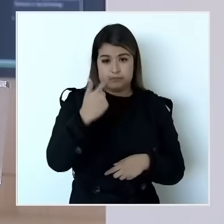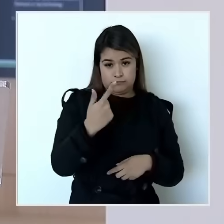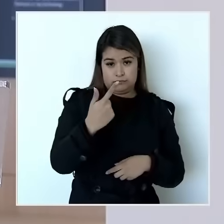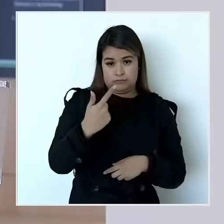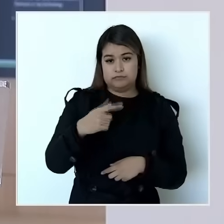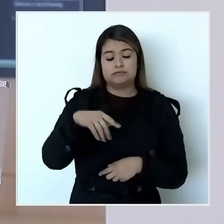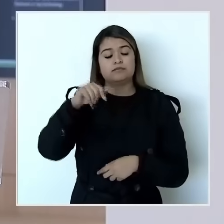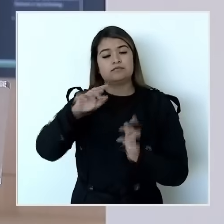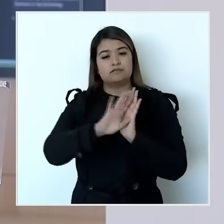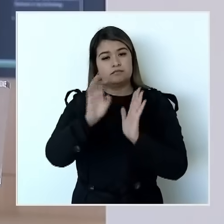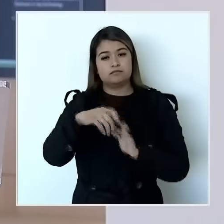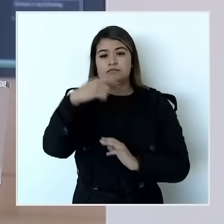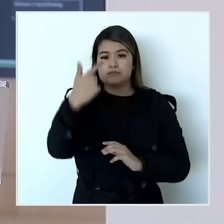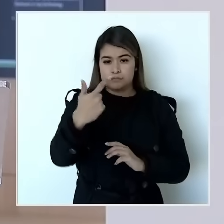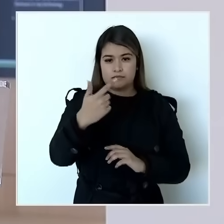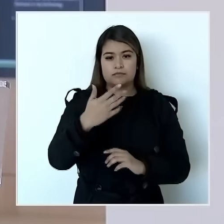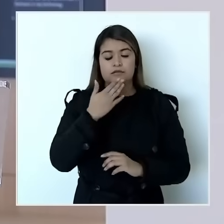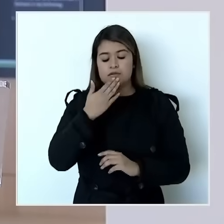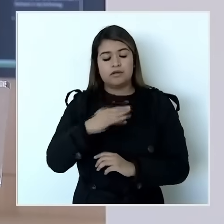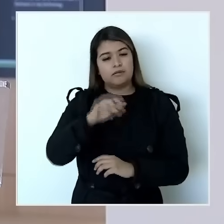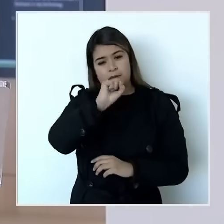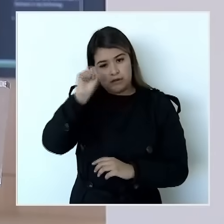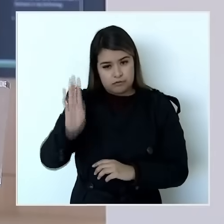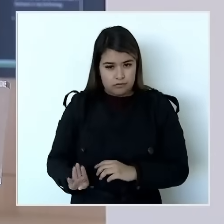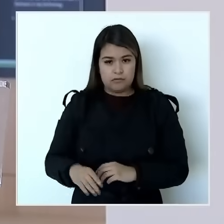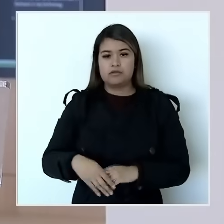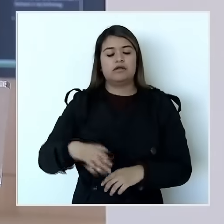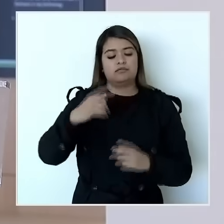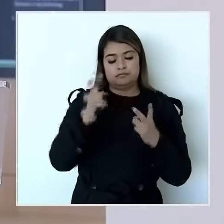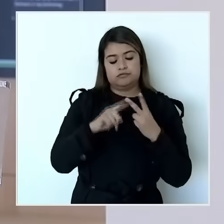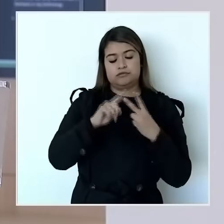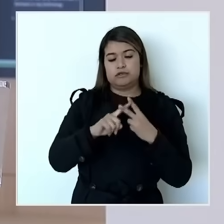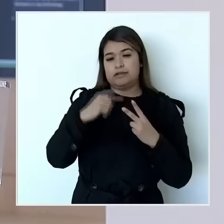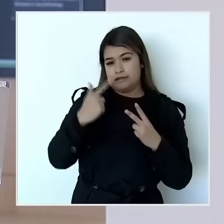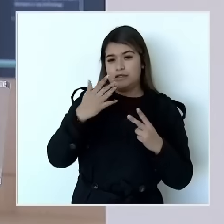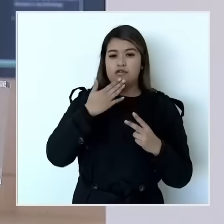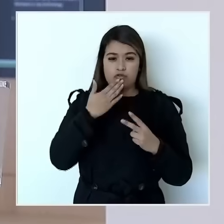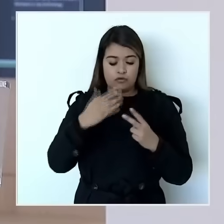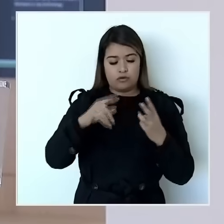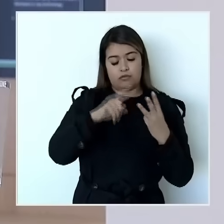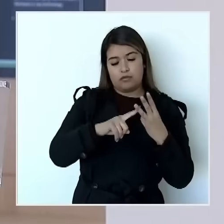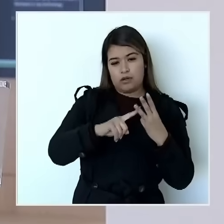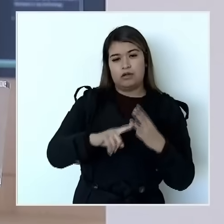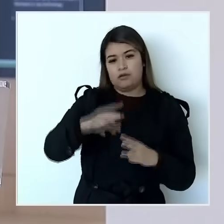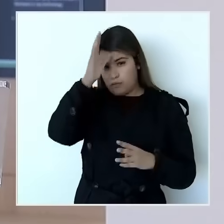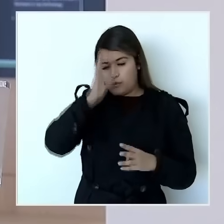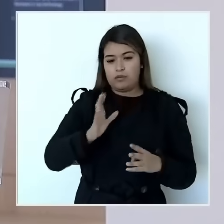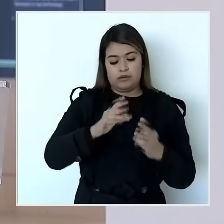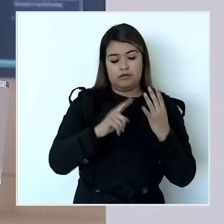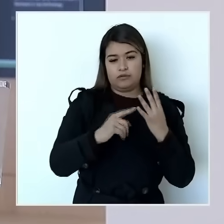12 en Sonora, nueve en Chihuahua, cuatro en Coahuila, una en Nuevo León y 16 en